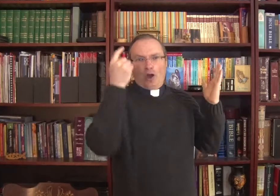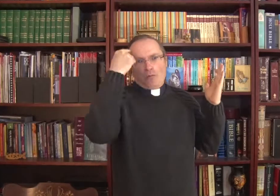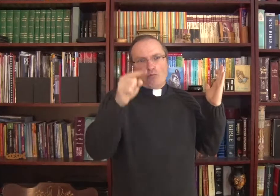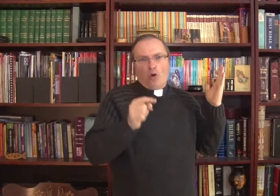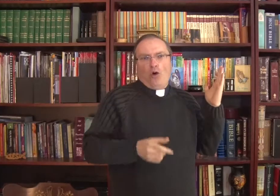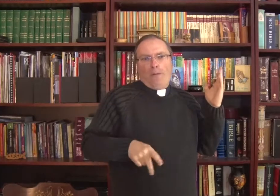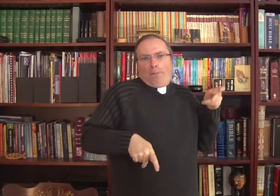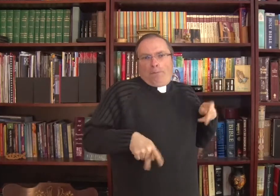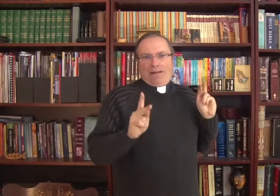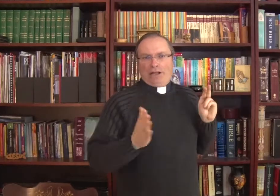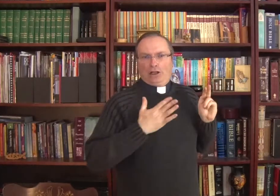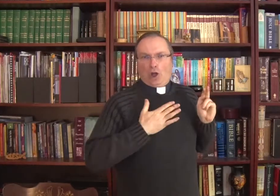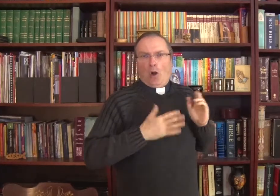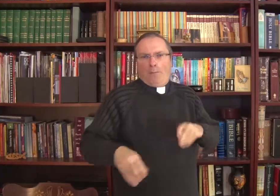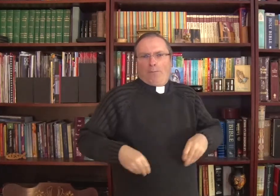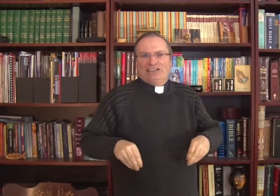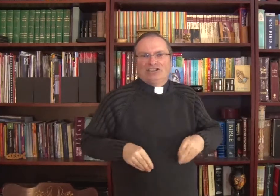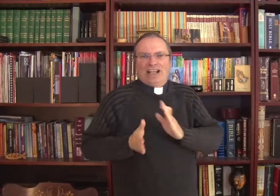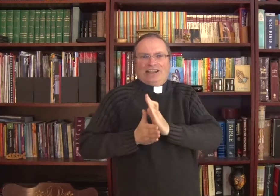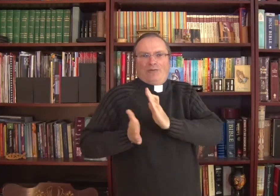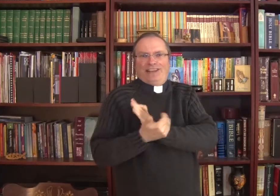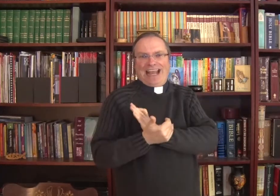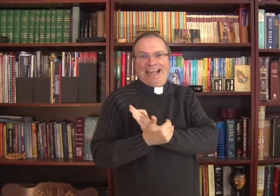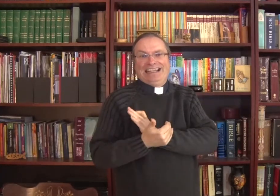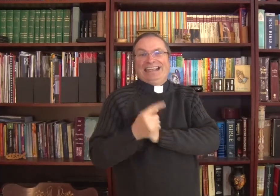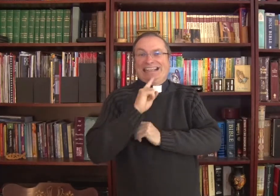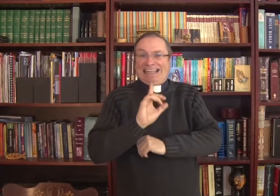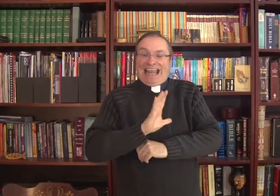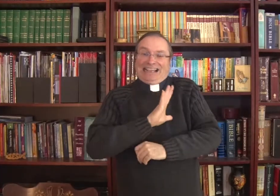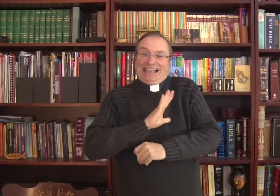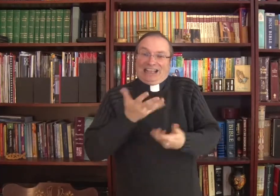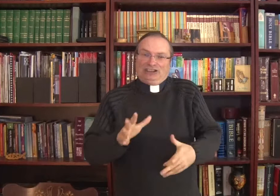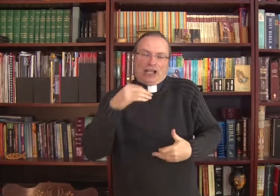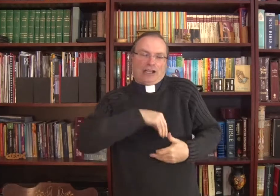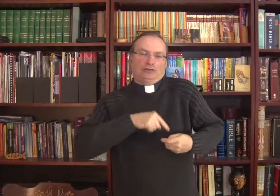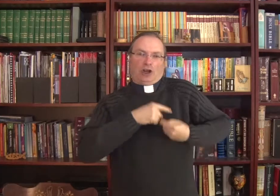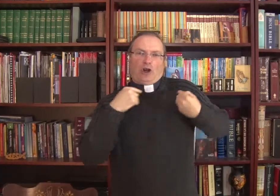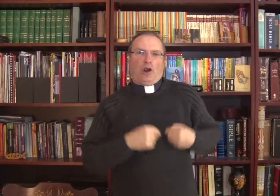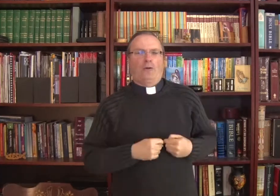pour permettre son péché d’adultère qui est déjà dans son cœur.